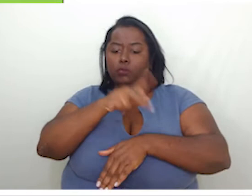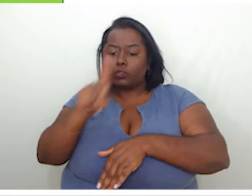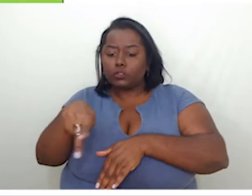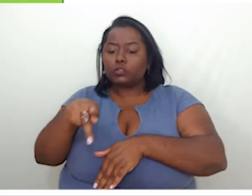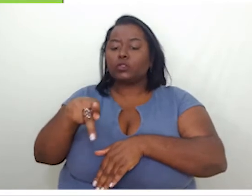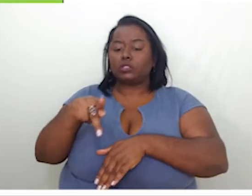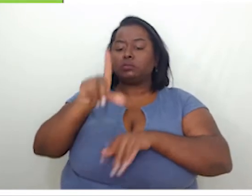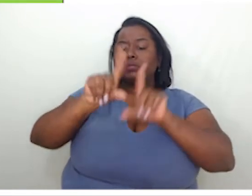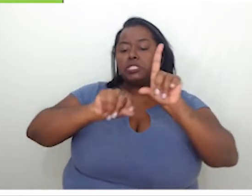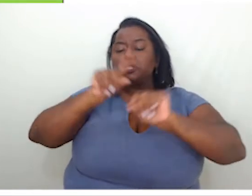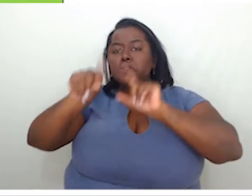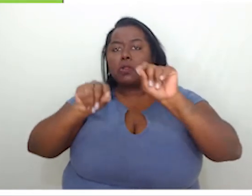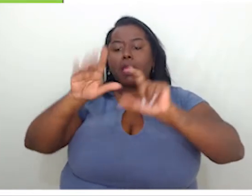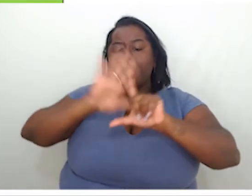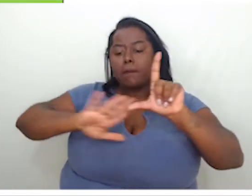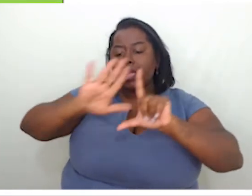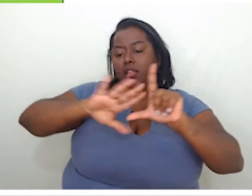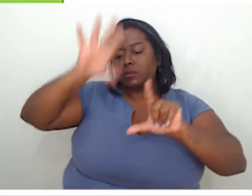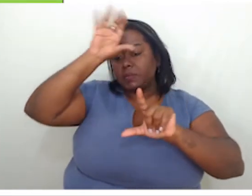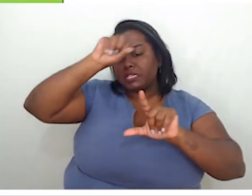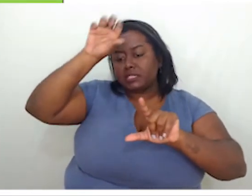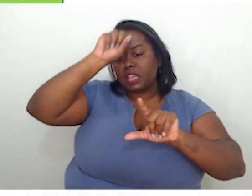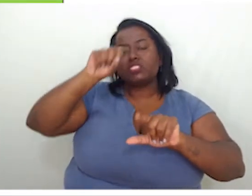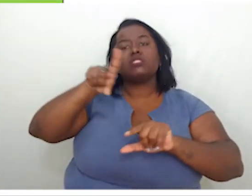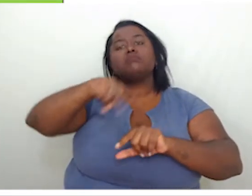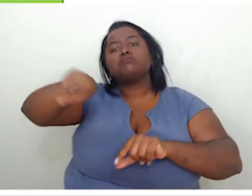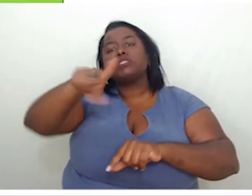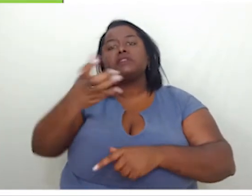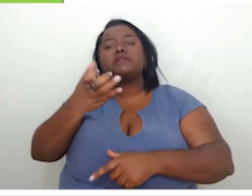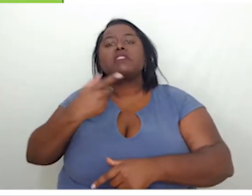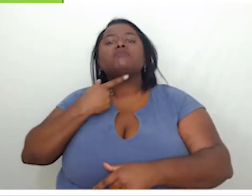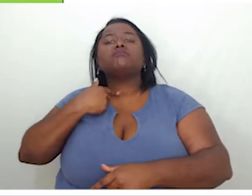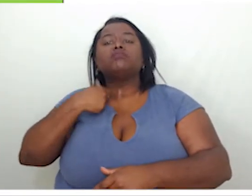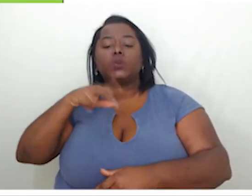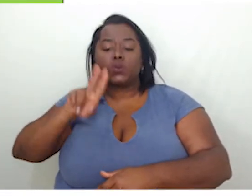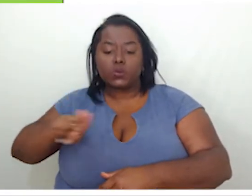y después nuestros aprendices y grupo de pares también tomarán decisiones